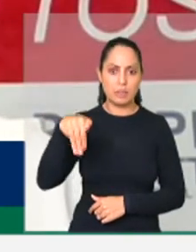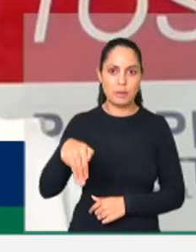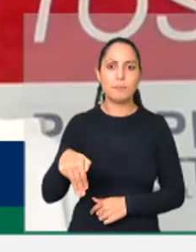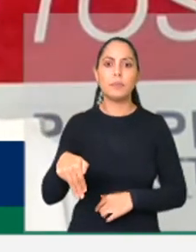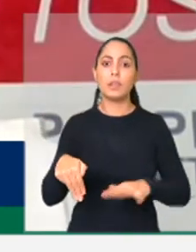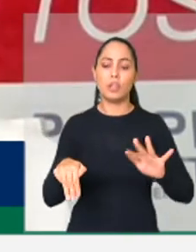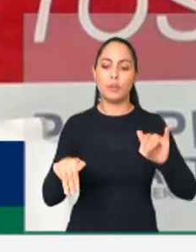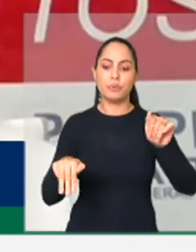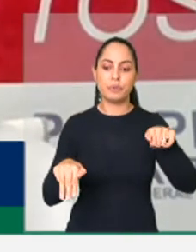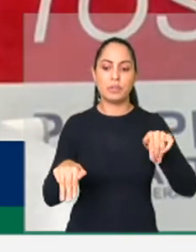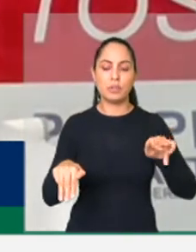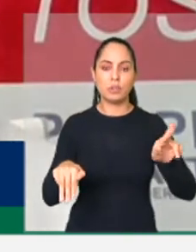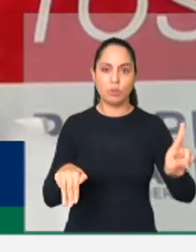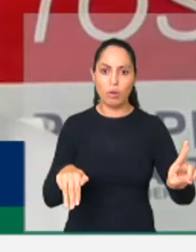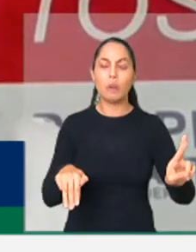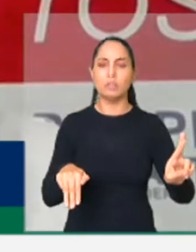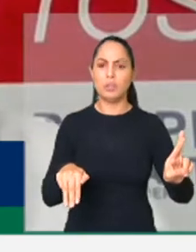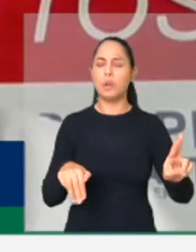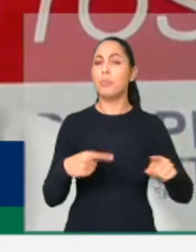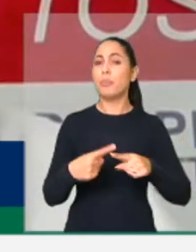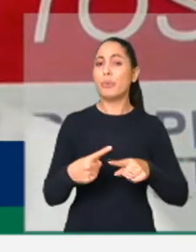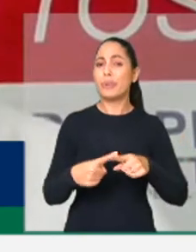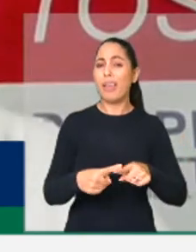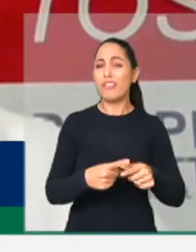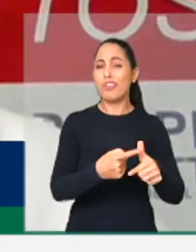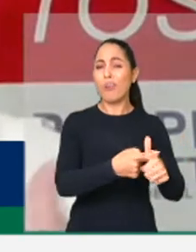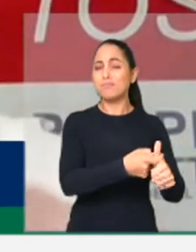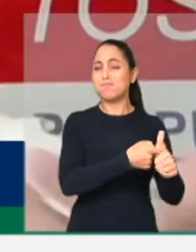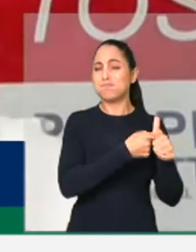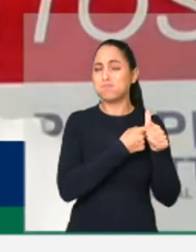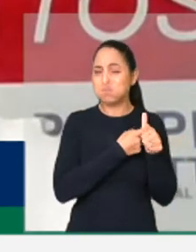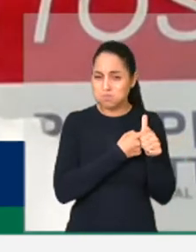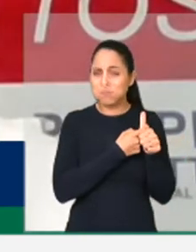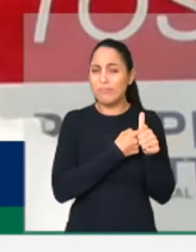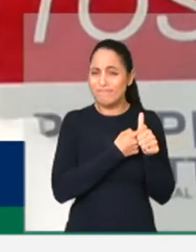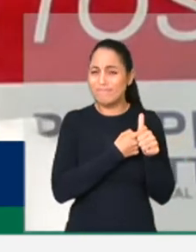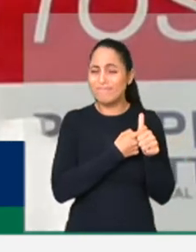OU SEJA, ALGO RAZOÁVEL PROJETO ELABORADO PELO GOVERNO, OU SEJA... [SOA A CAMPAINHA]. COM A CENTRALIDADE